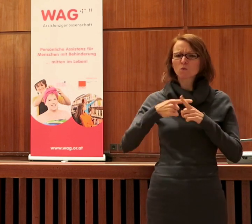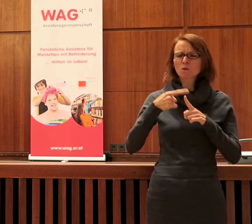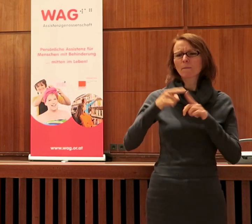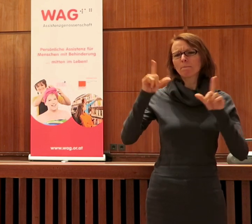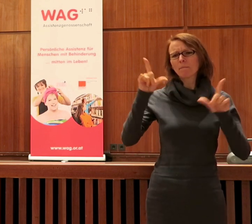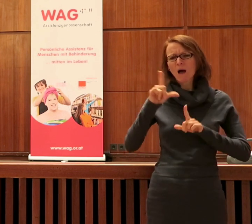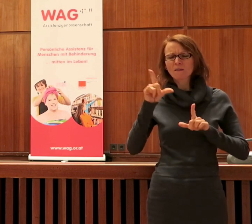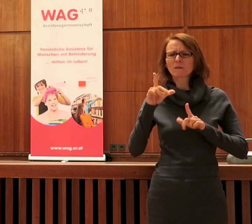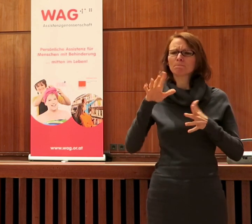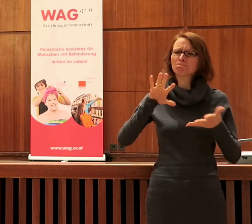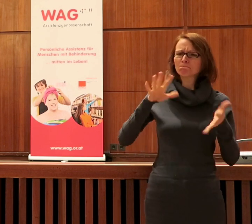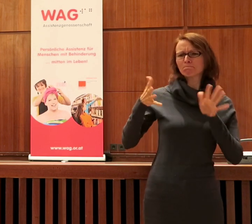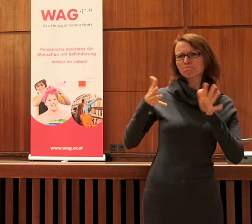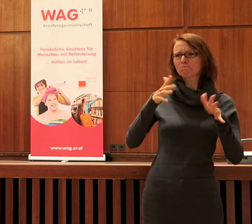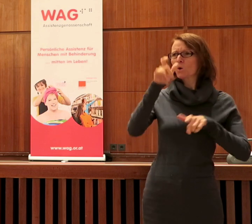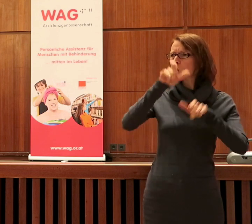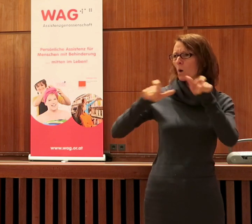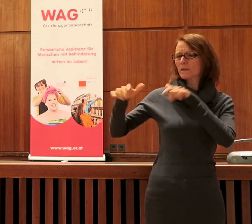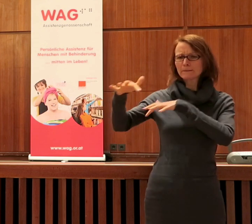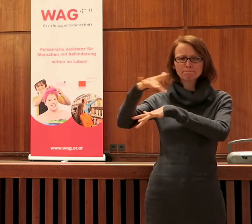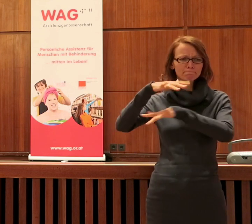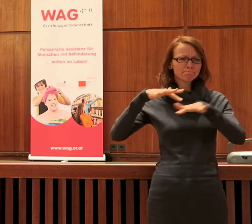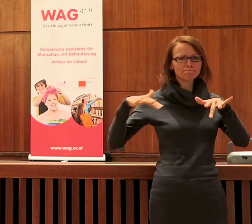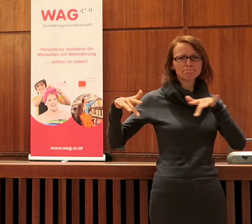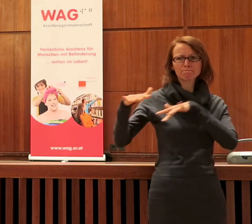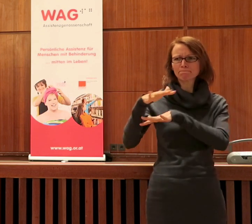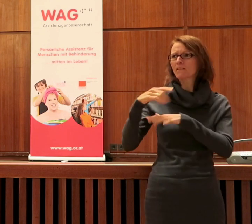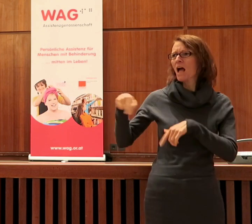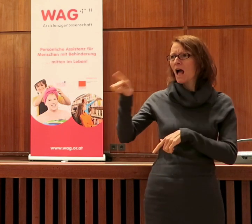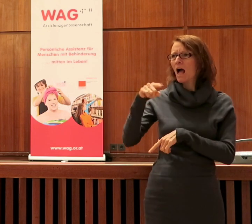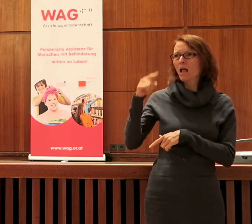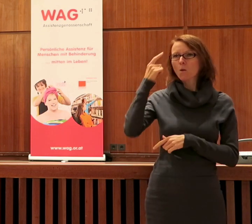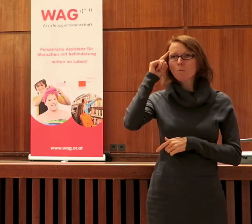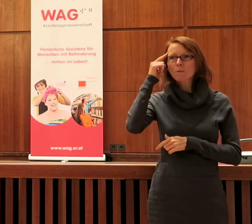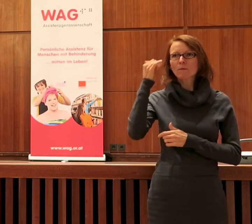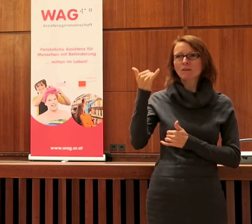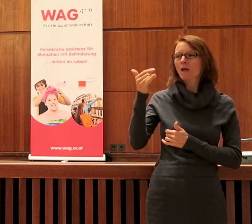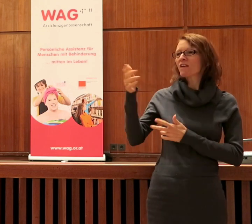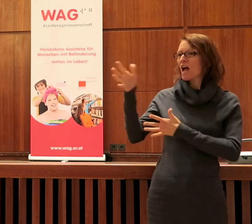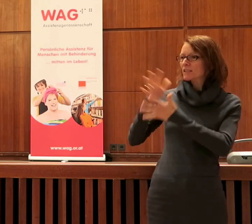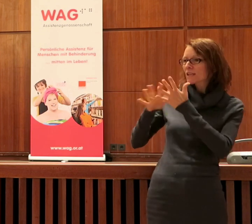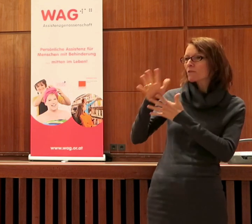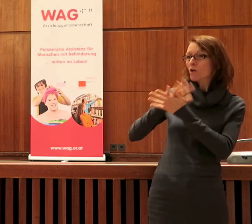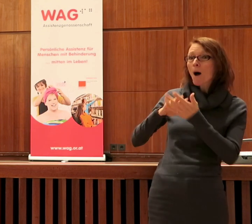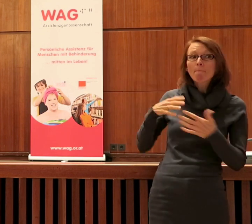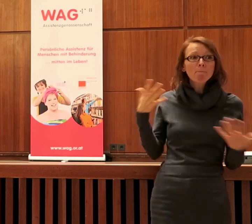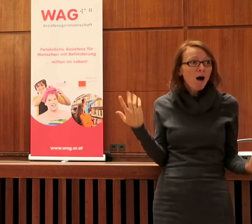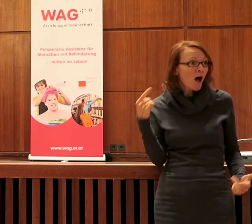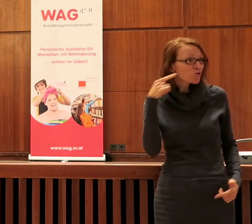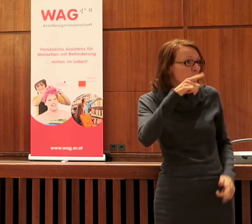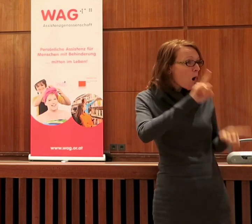Es sind einmal alle Leute, die um hin herum sind damit beschätigt ihm zu sagen: Cool, du bist auch hier. Wahnsinn.